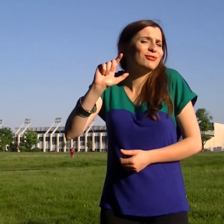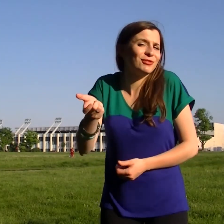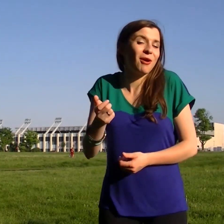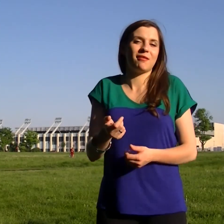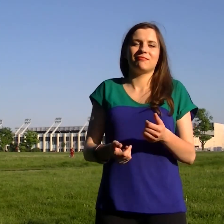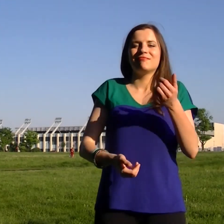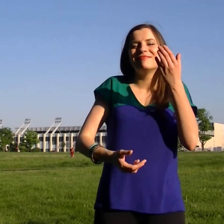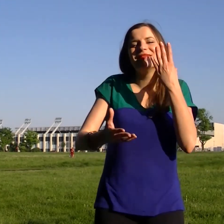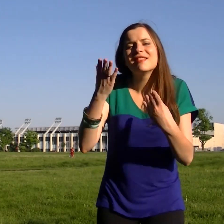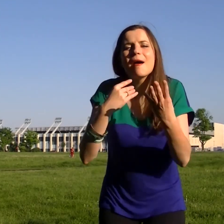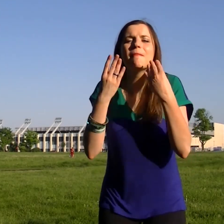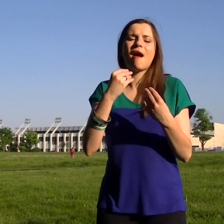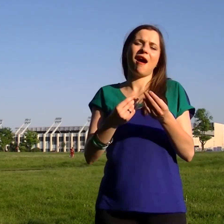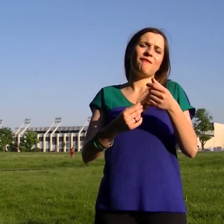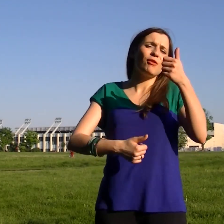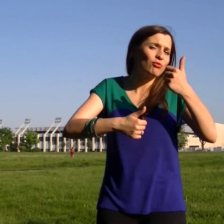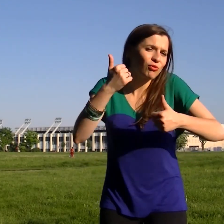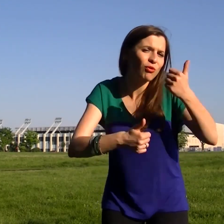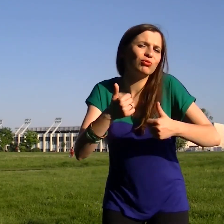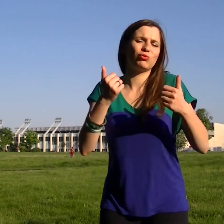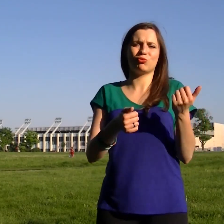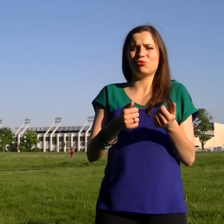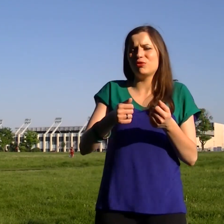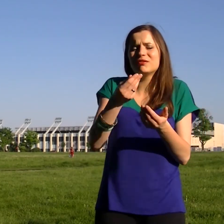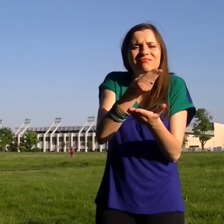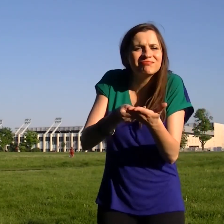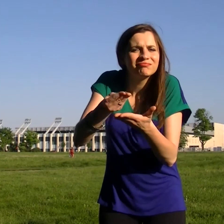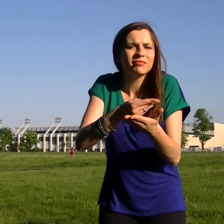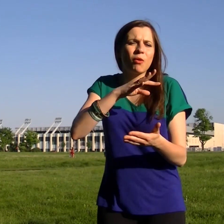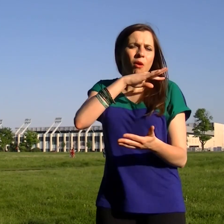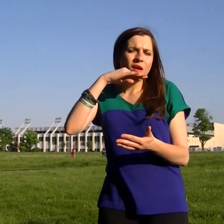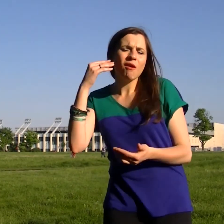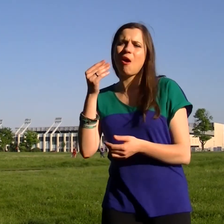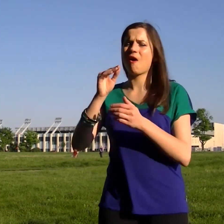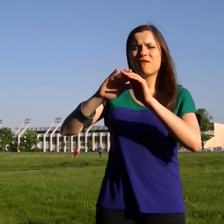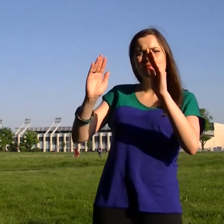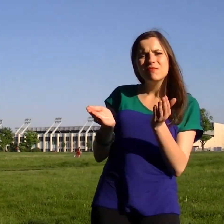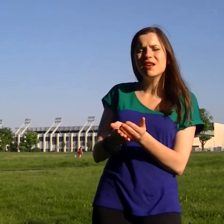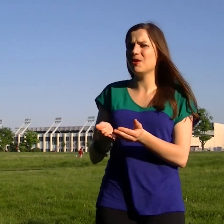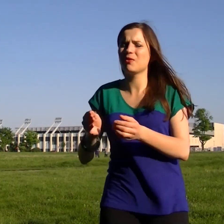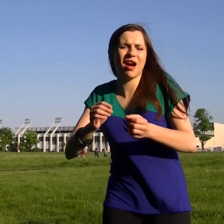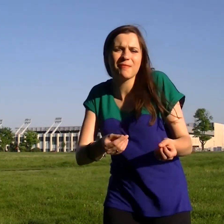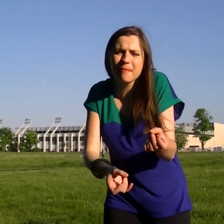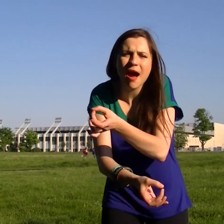Dla nich przygotowane są zabawy, konkursy i inne kolorowe atrakcje.